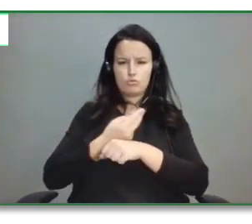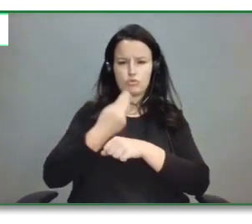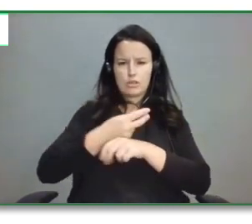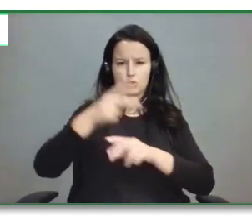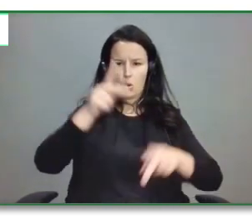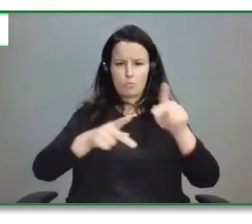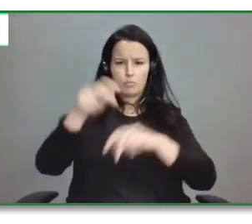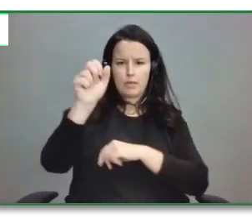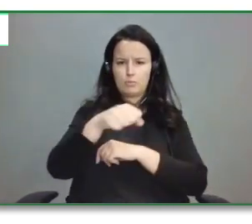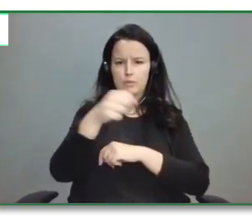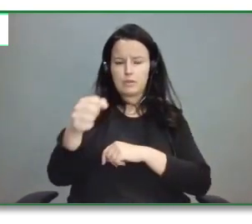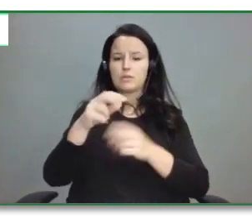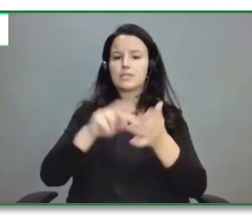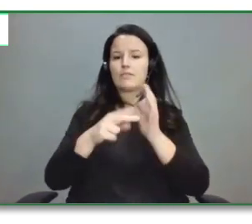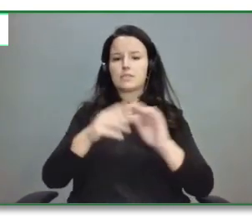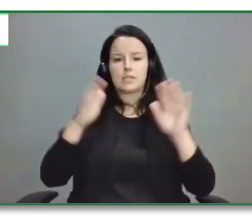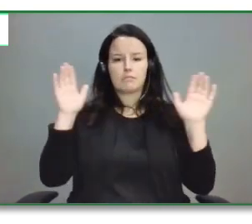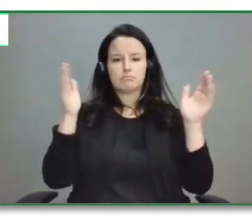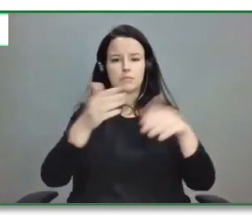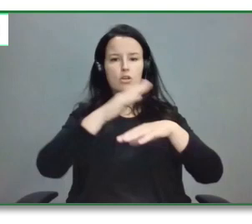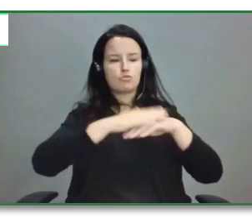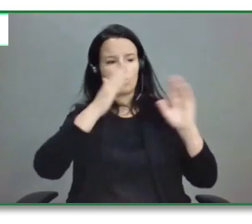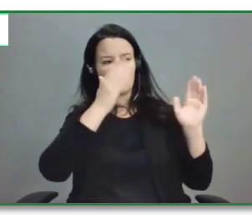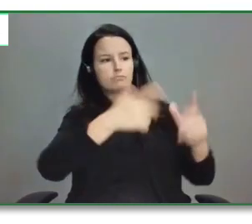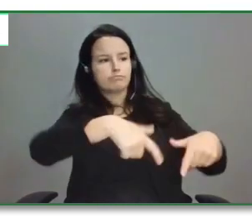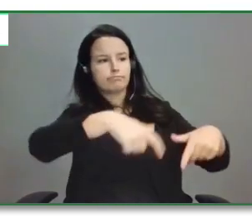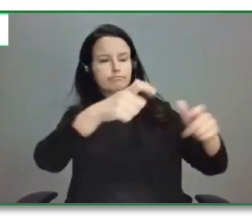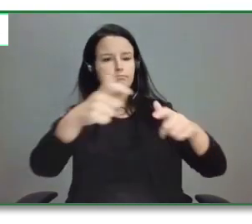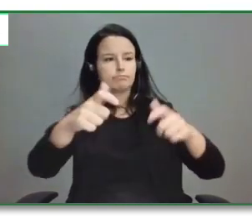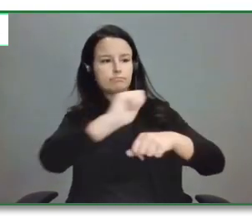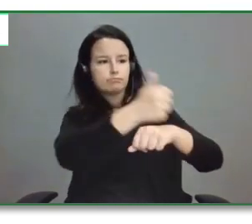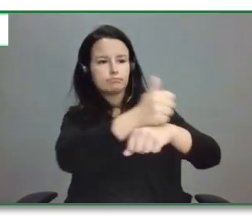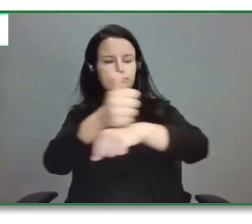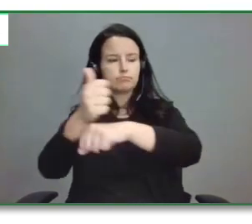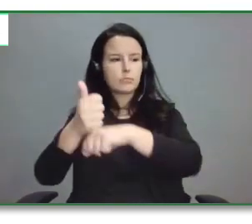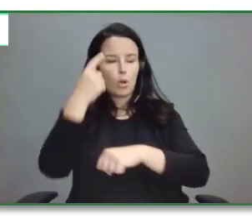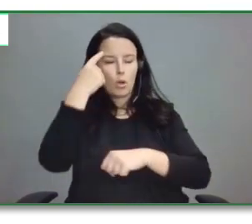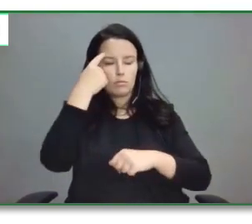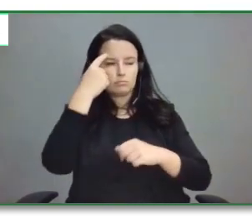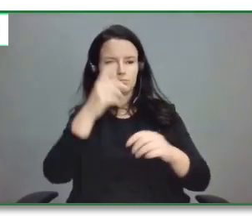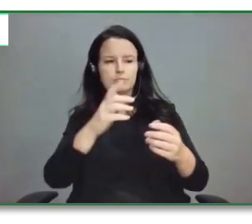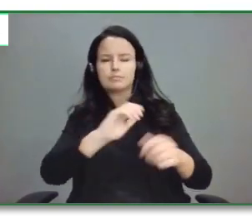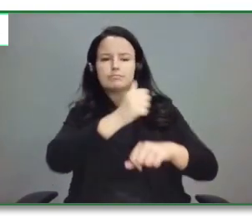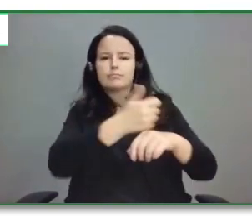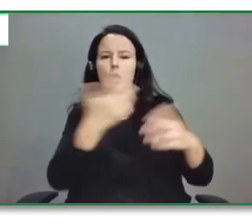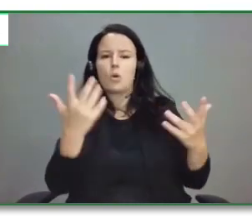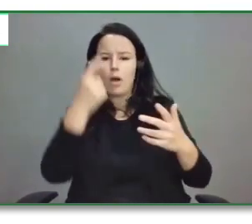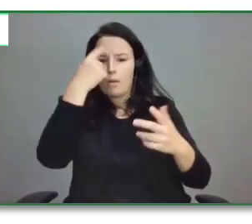sur les aménagements extérieurs qui permettront personne ne mobilité réduite